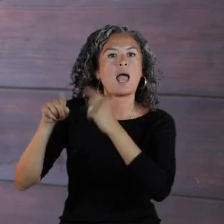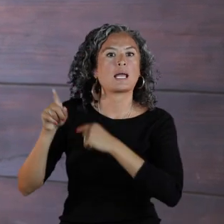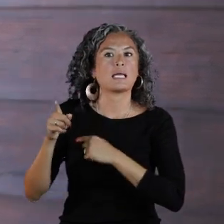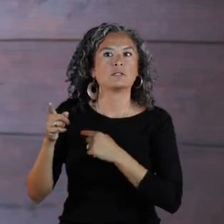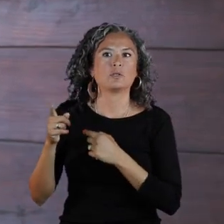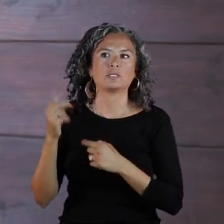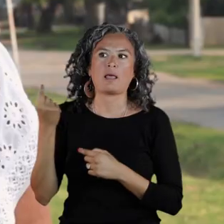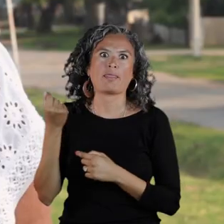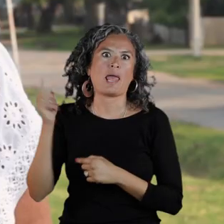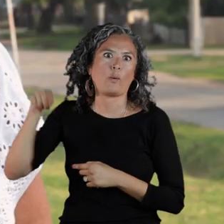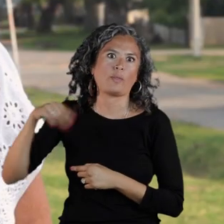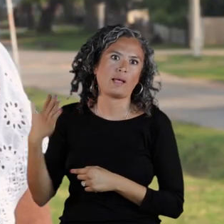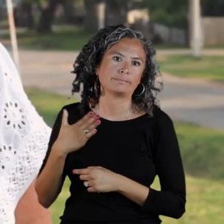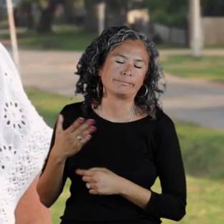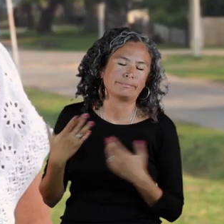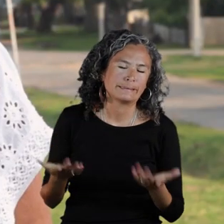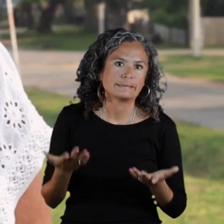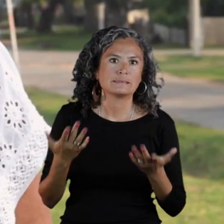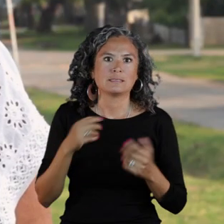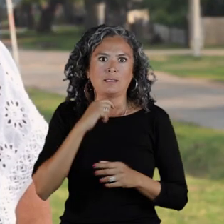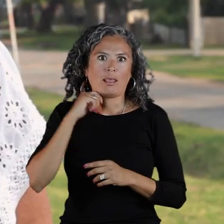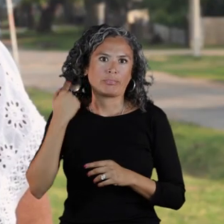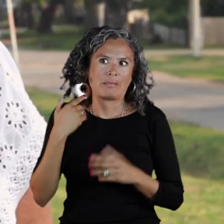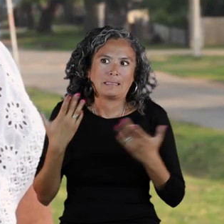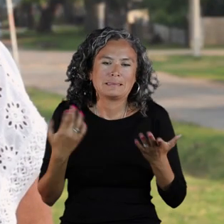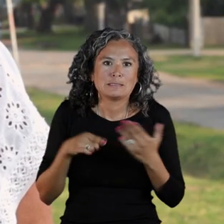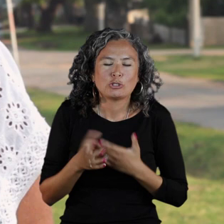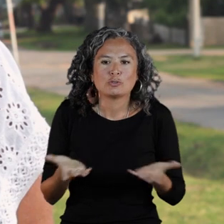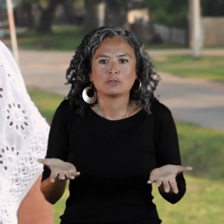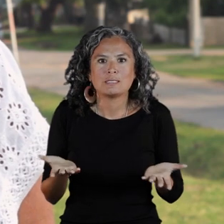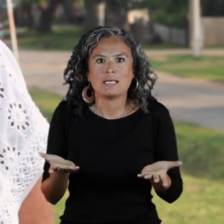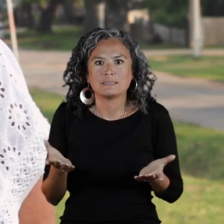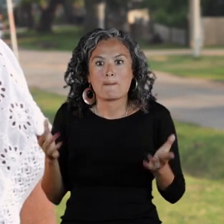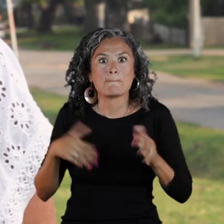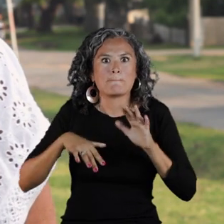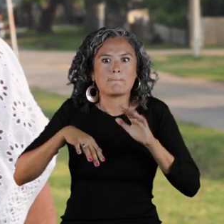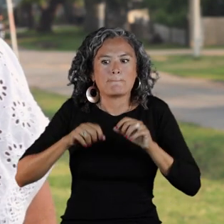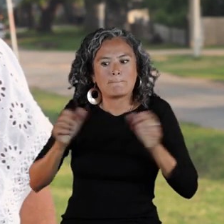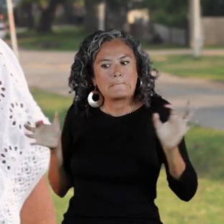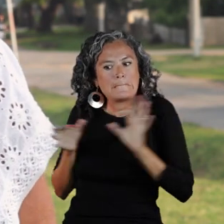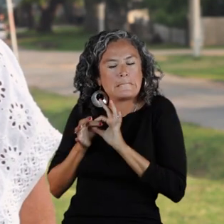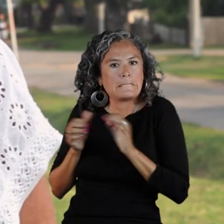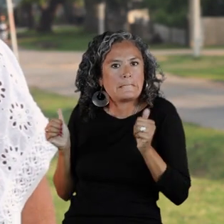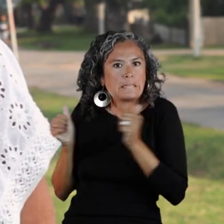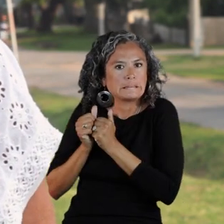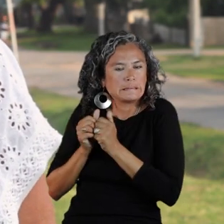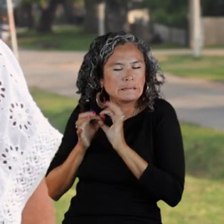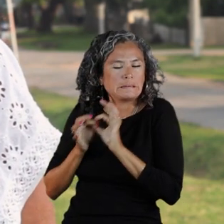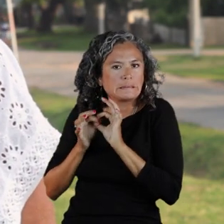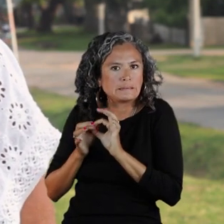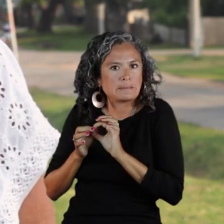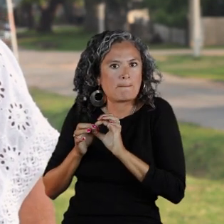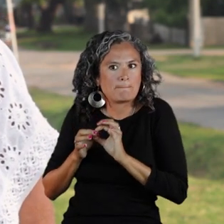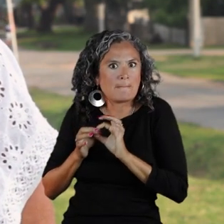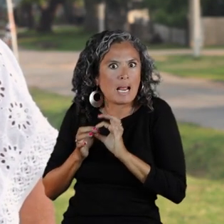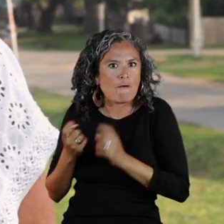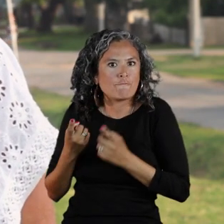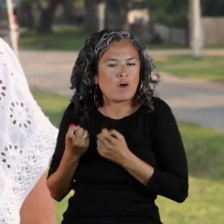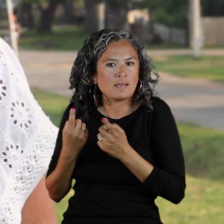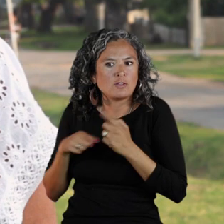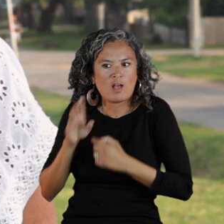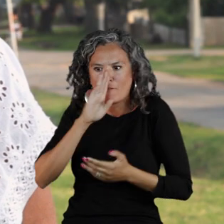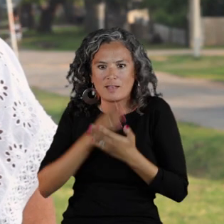de deudas esto nos encierra en la relación y luego es aún más difícil tomar una decisión